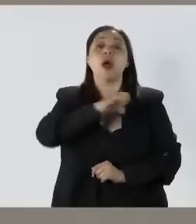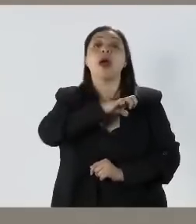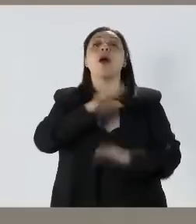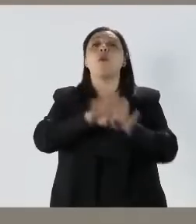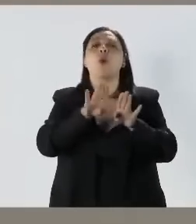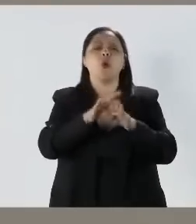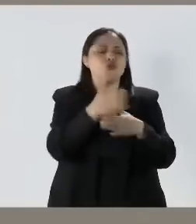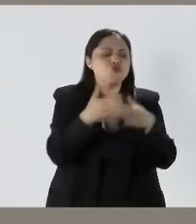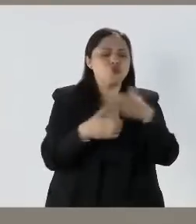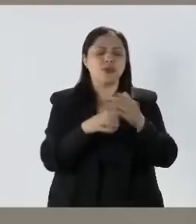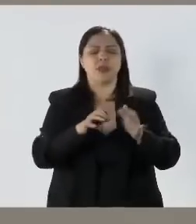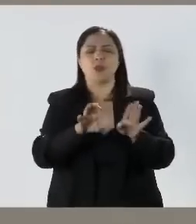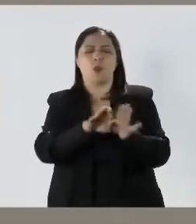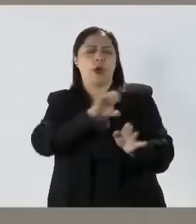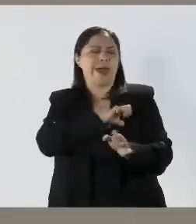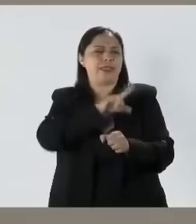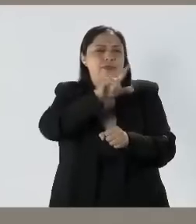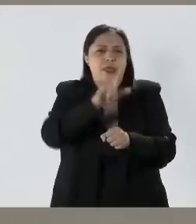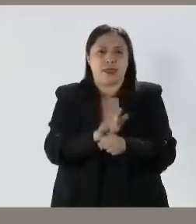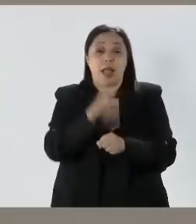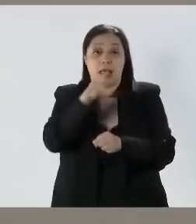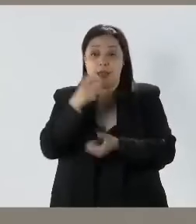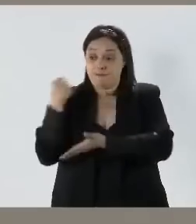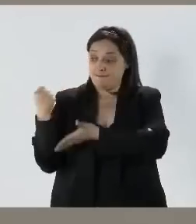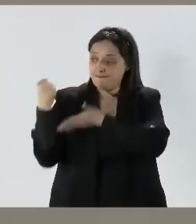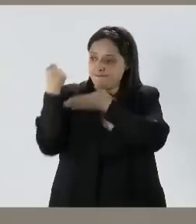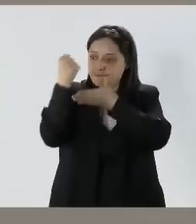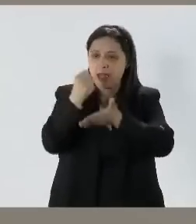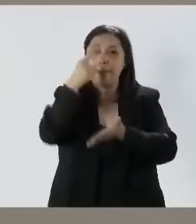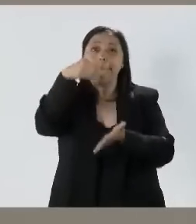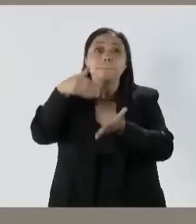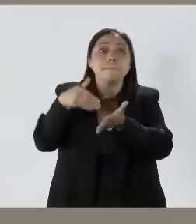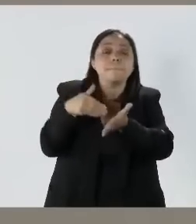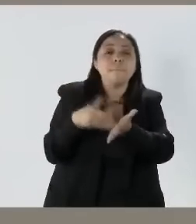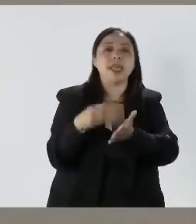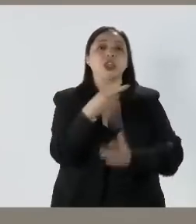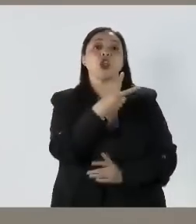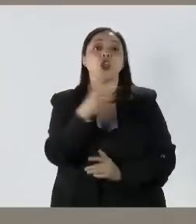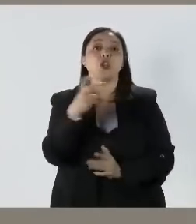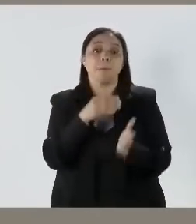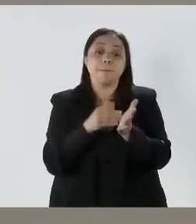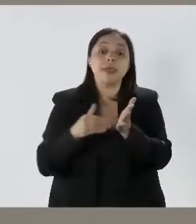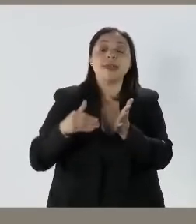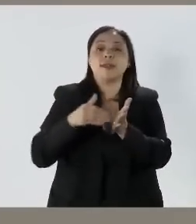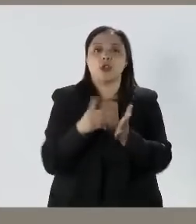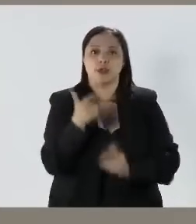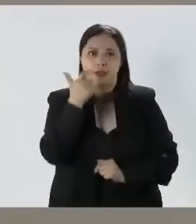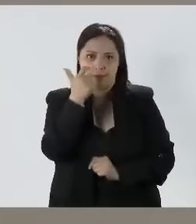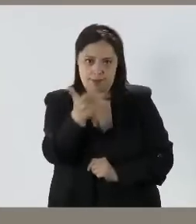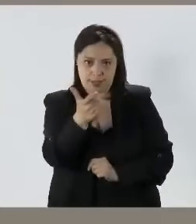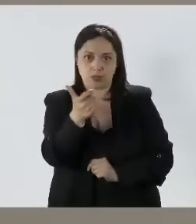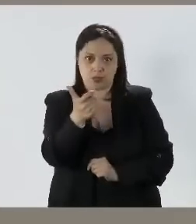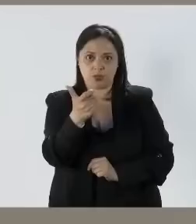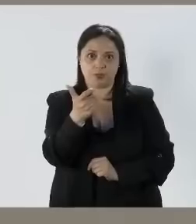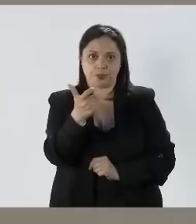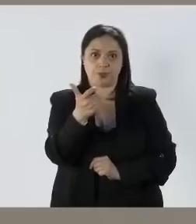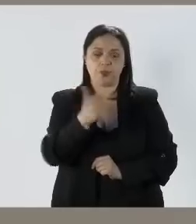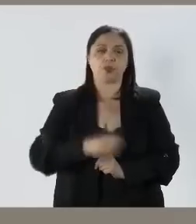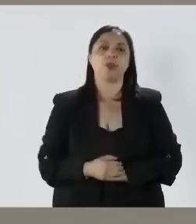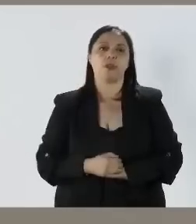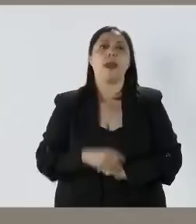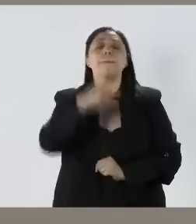con una inversión mayor a los 10000 millones de pesos para fortalecer la